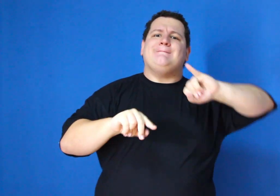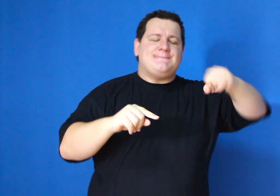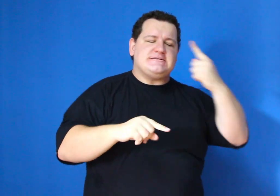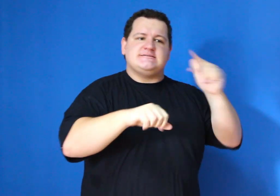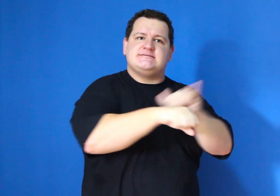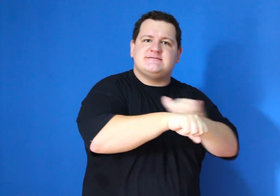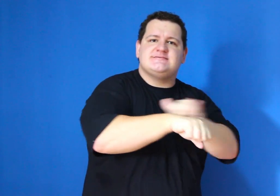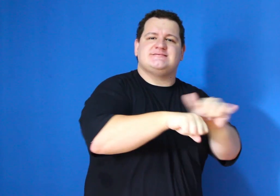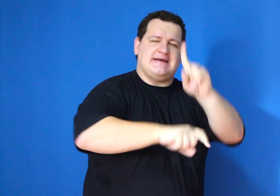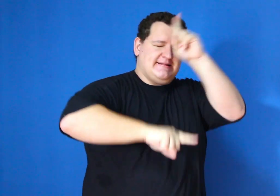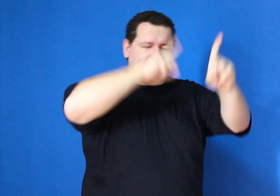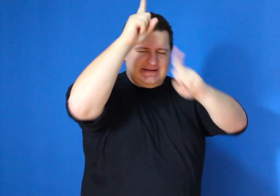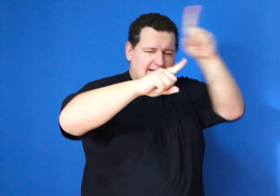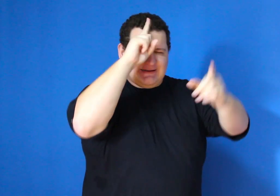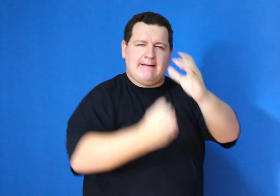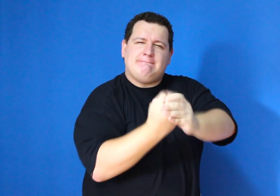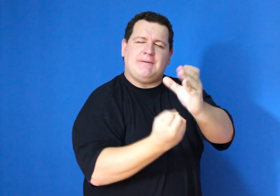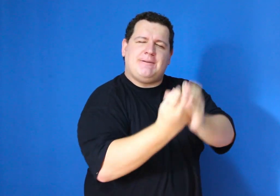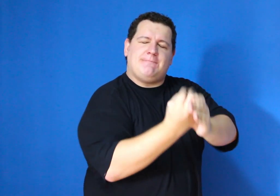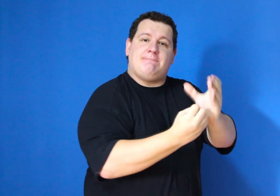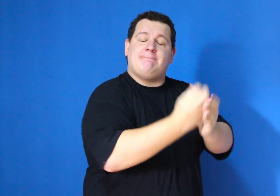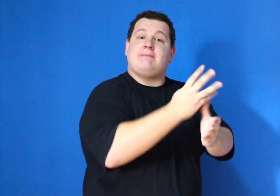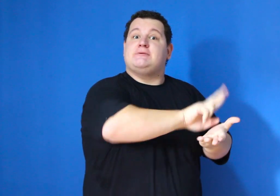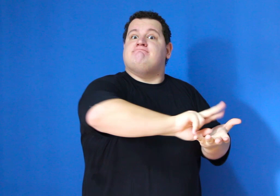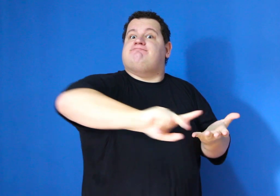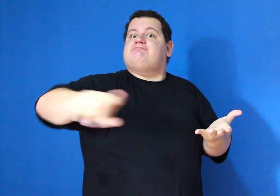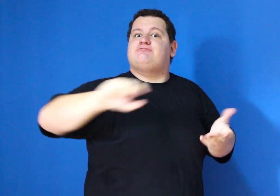e aproveitou criar mais super-heróis.